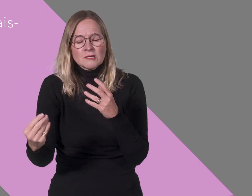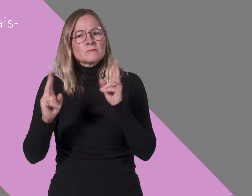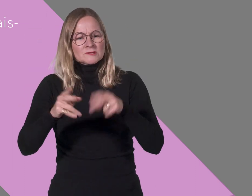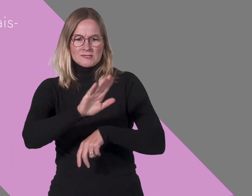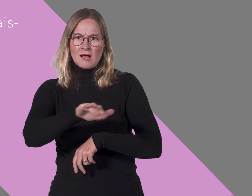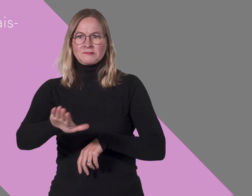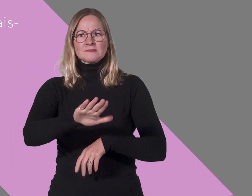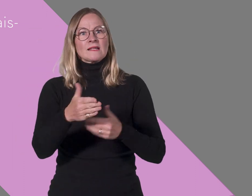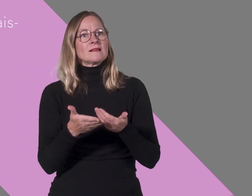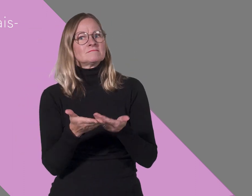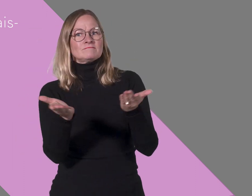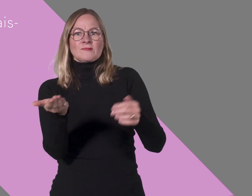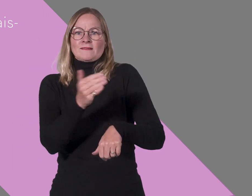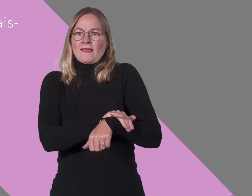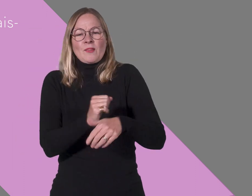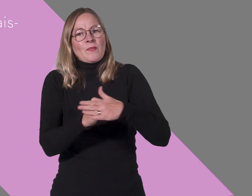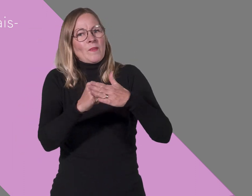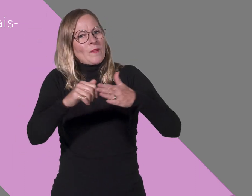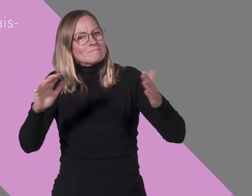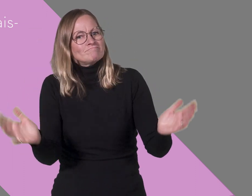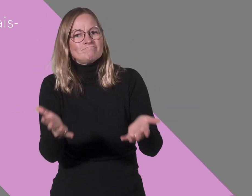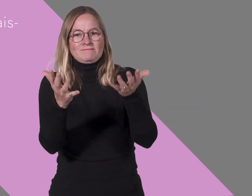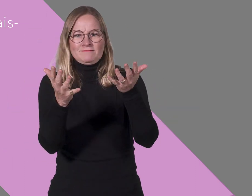sekä tukea lasten esiintymistaitoja.